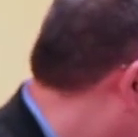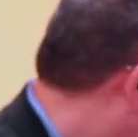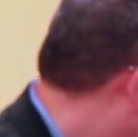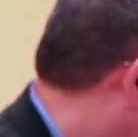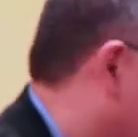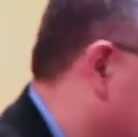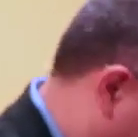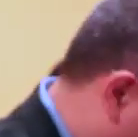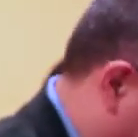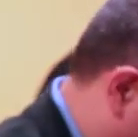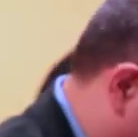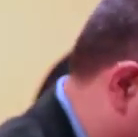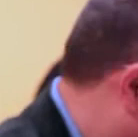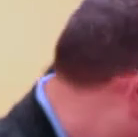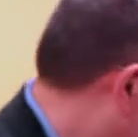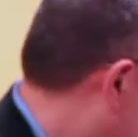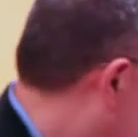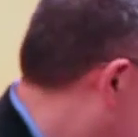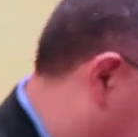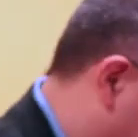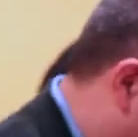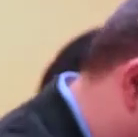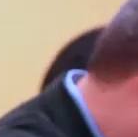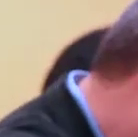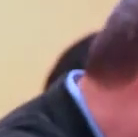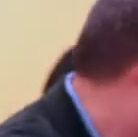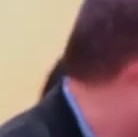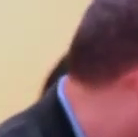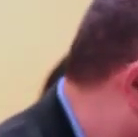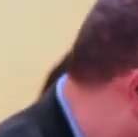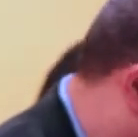era un enemigo del pueblo valenciano. De esto hablan muy bien el profesor Piqueras,